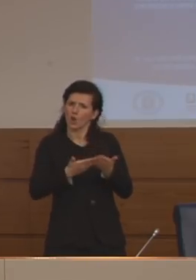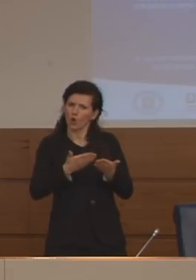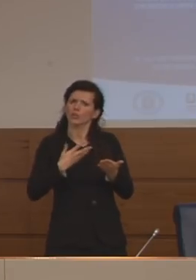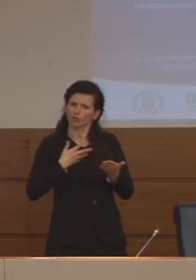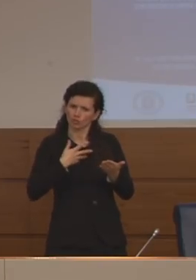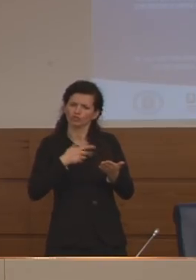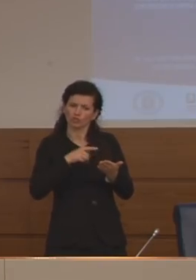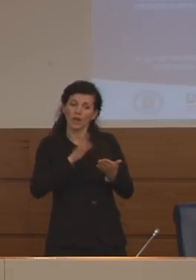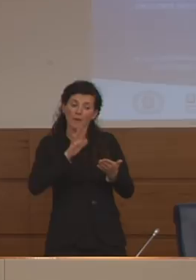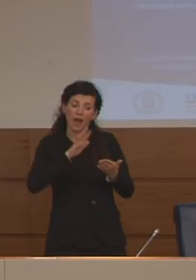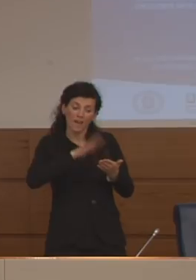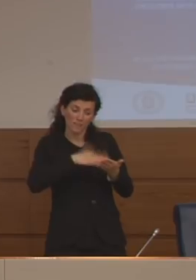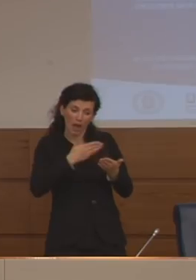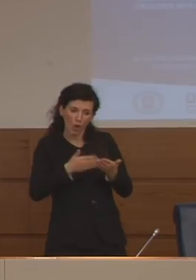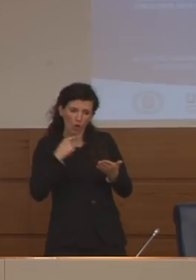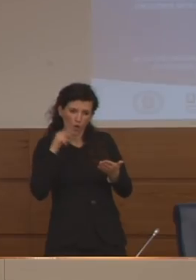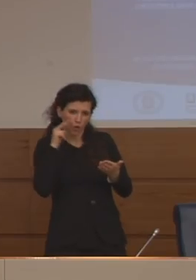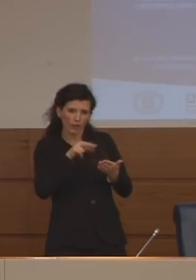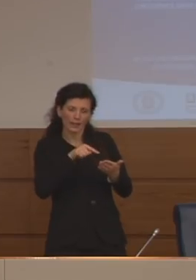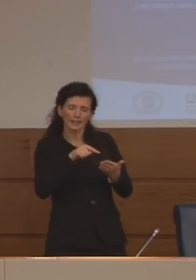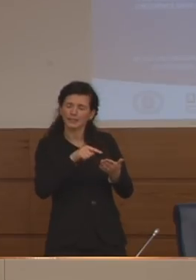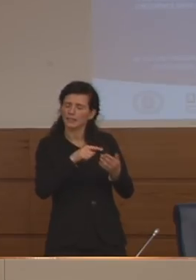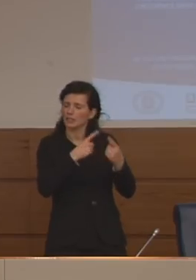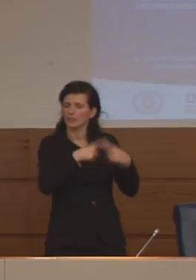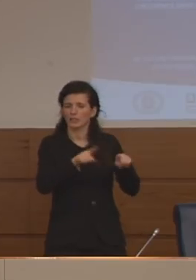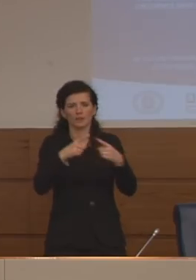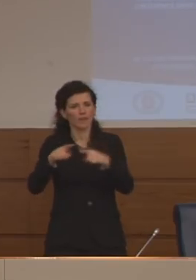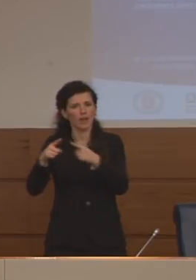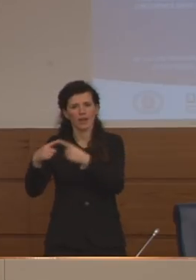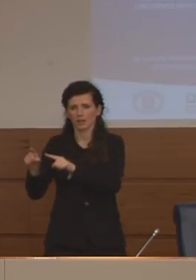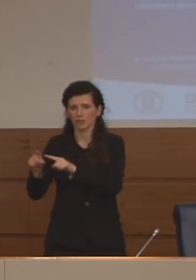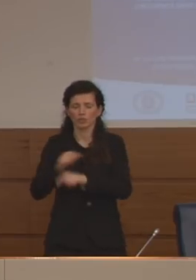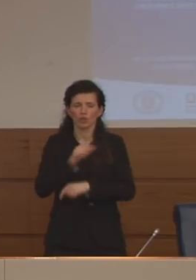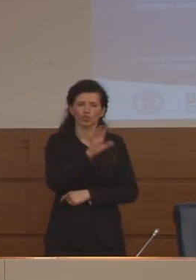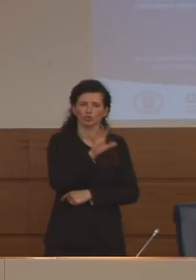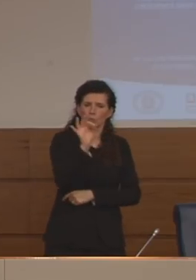per cui si parla del 5%, del 10%,